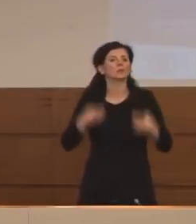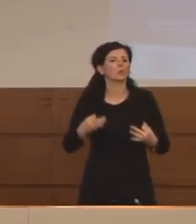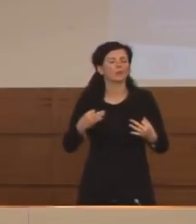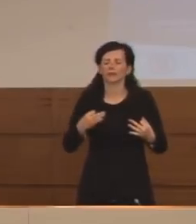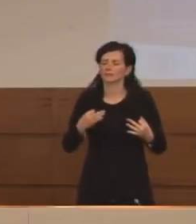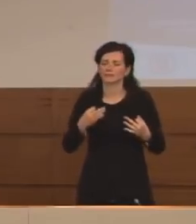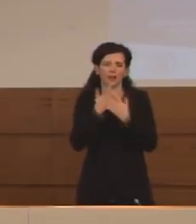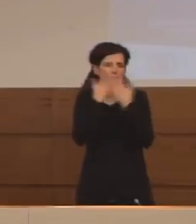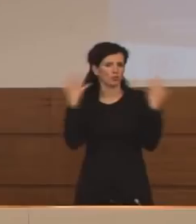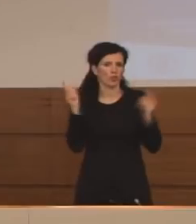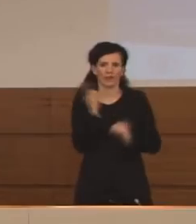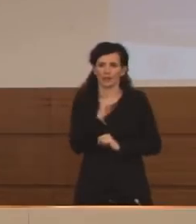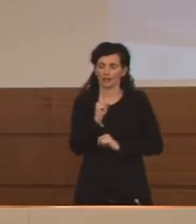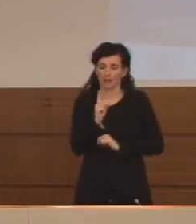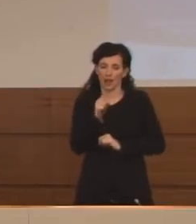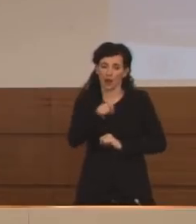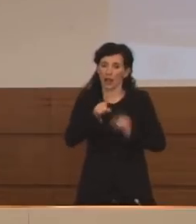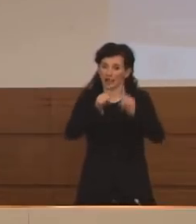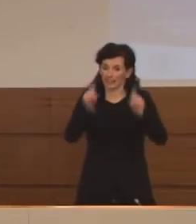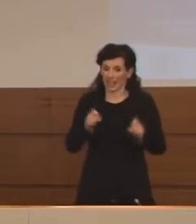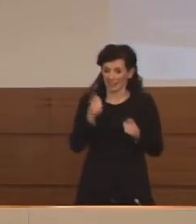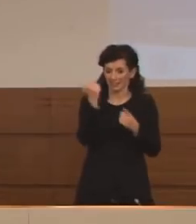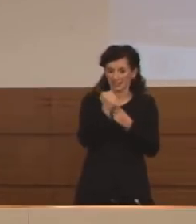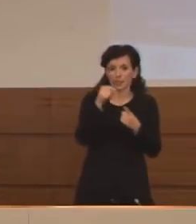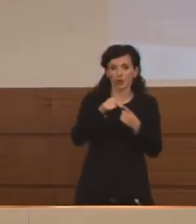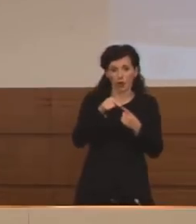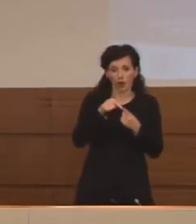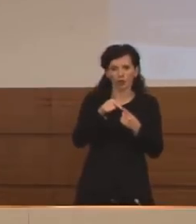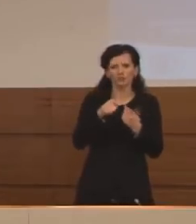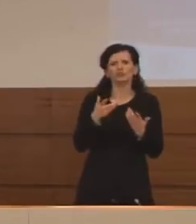Quindi, naturalmente, questi test possono dare delle utilii indicazioni